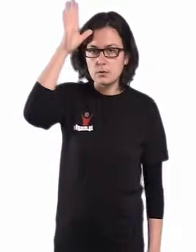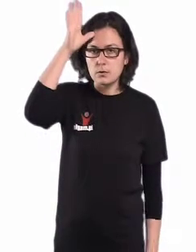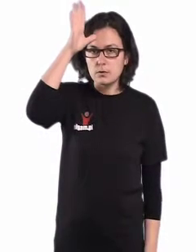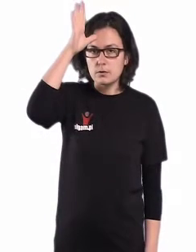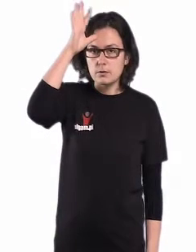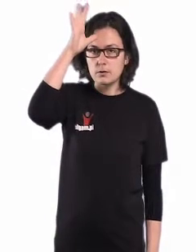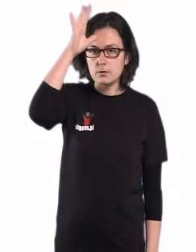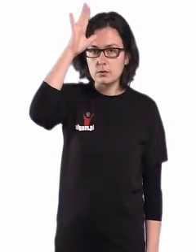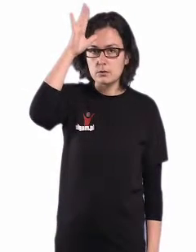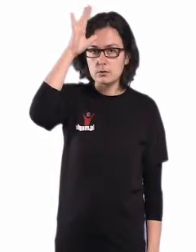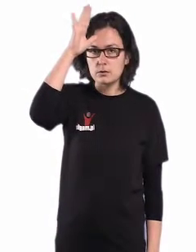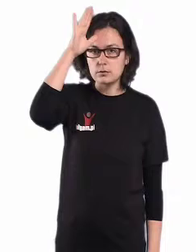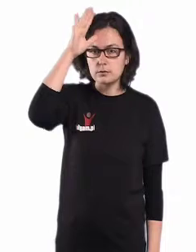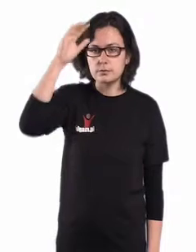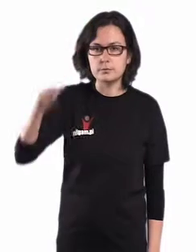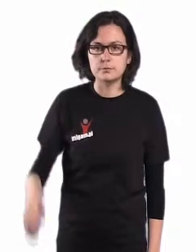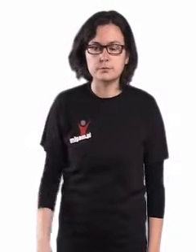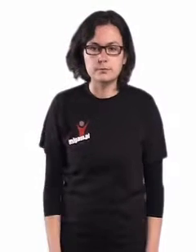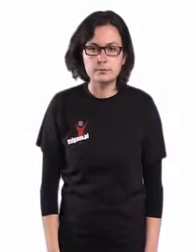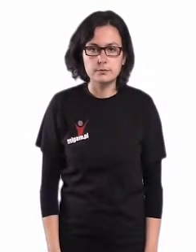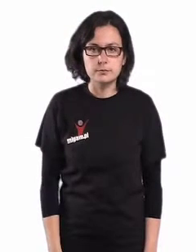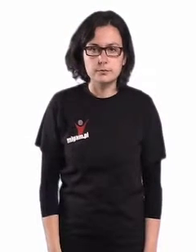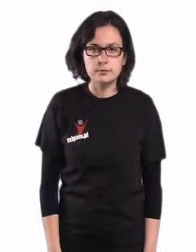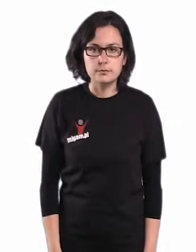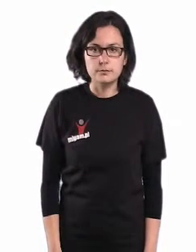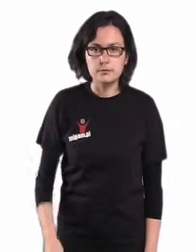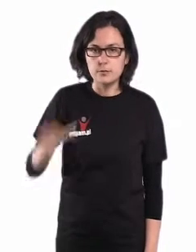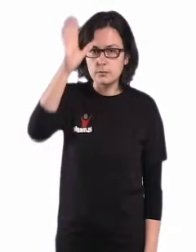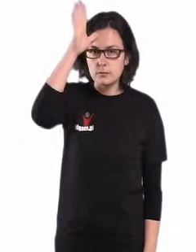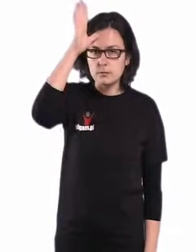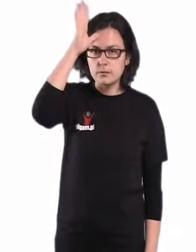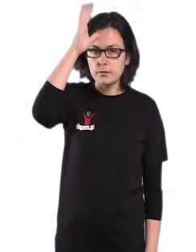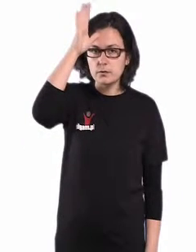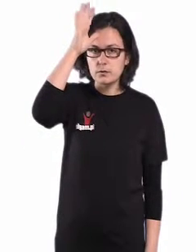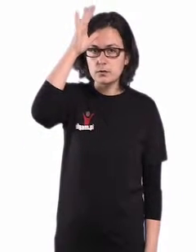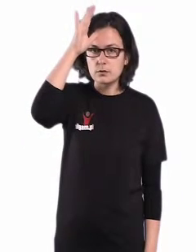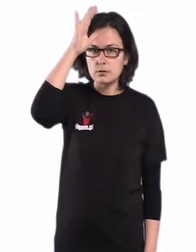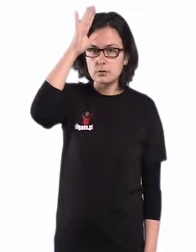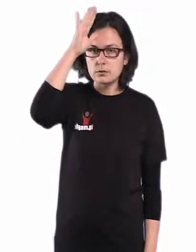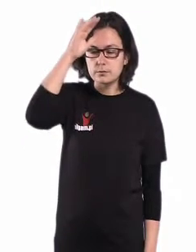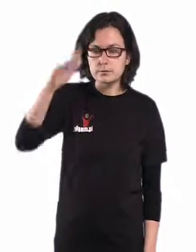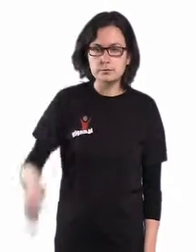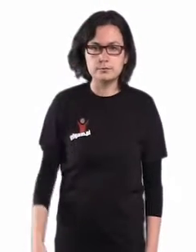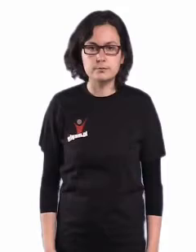2: Father / Dad